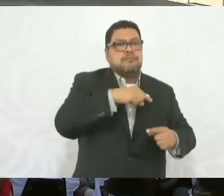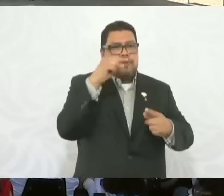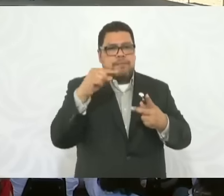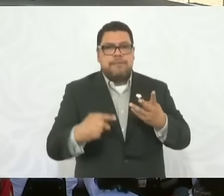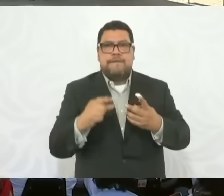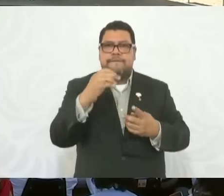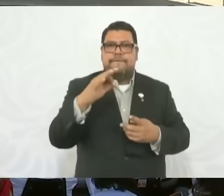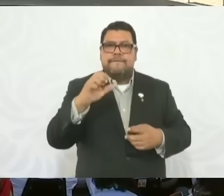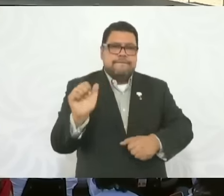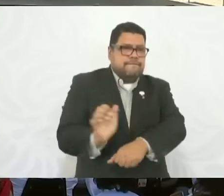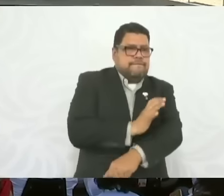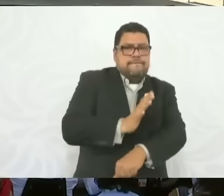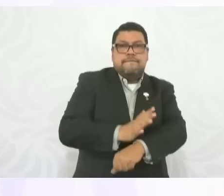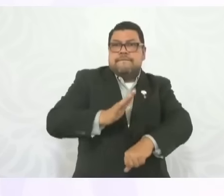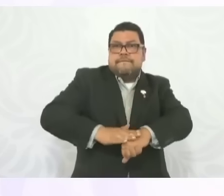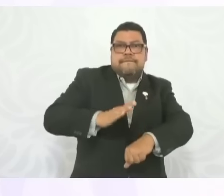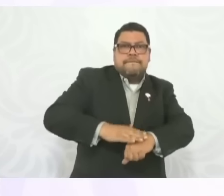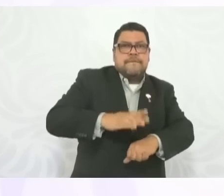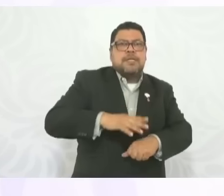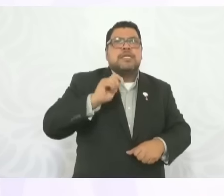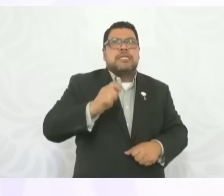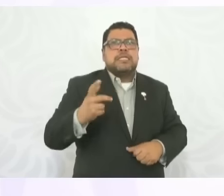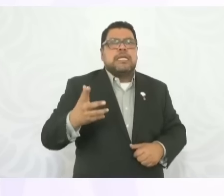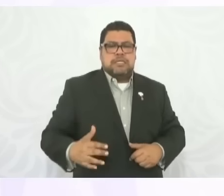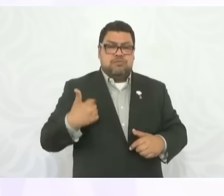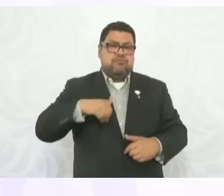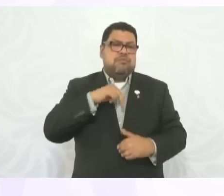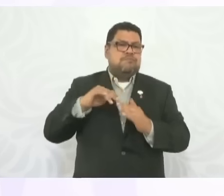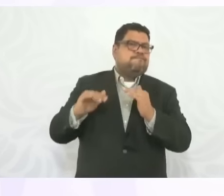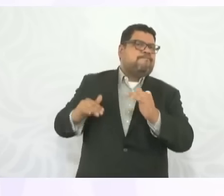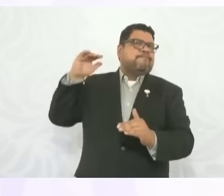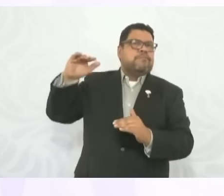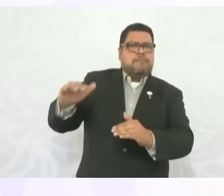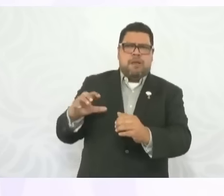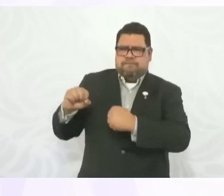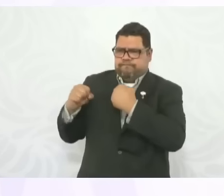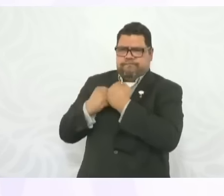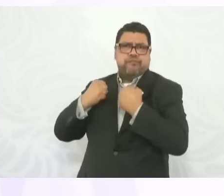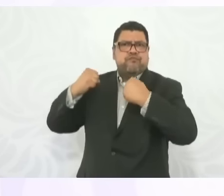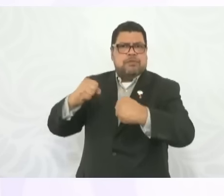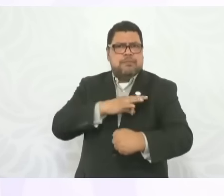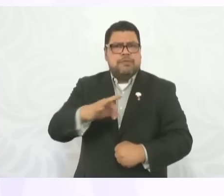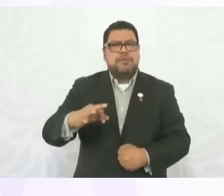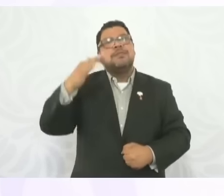el país significa fortalecer la soberanía. Si bien hemos reducido significativamente la